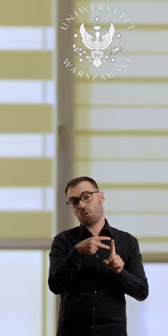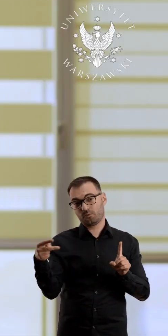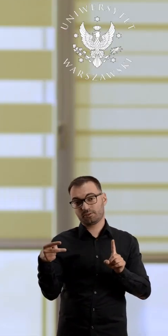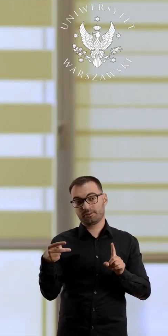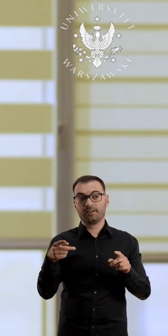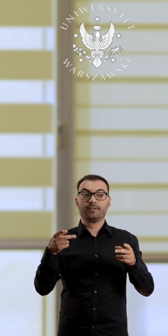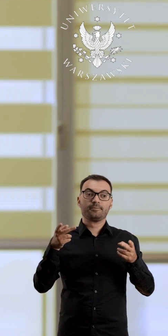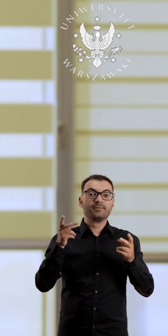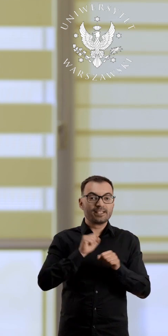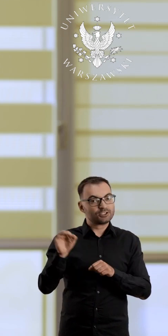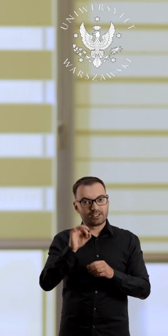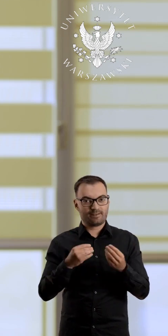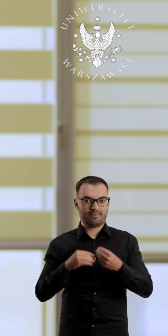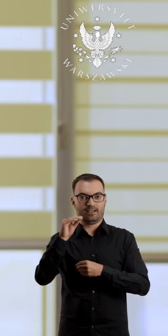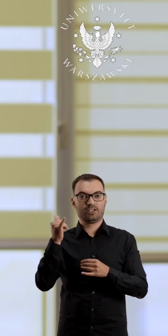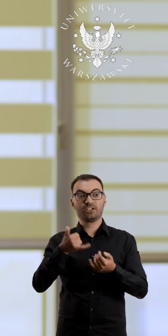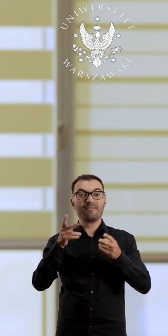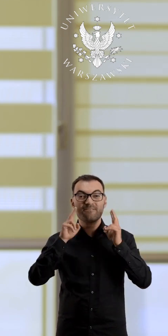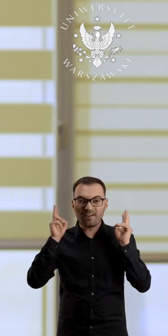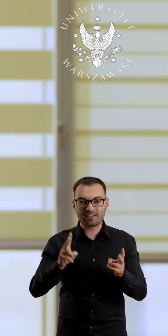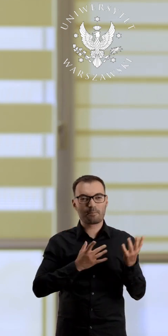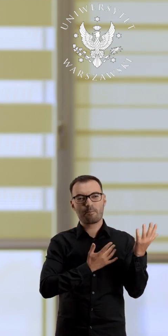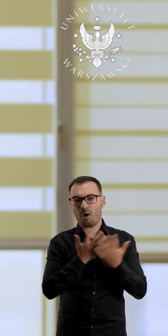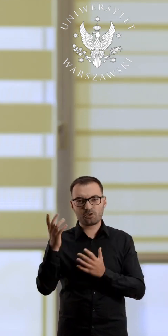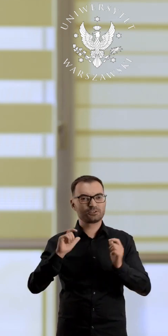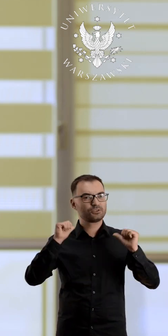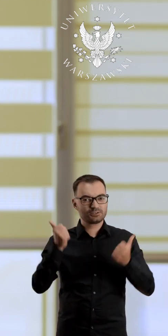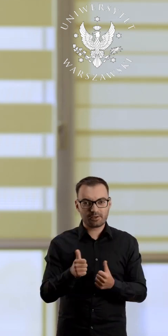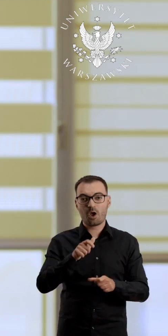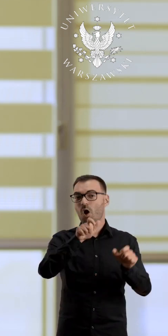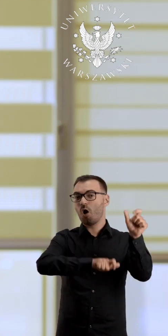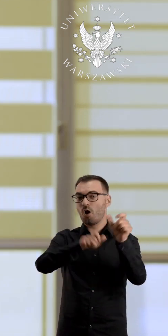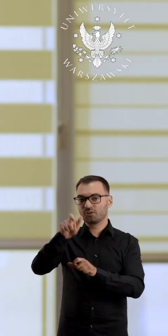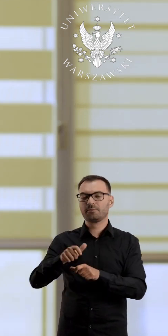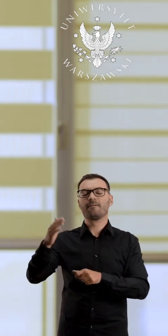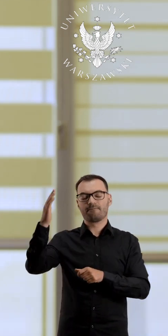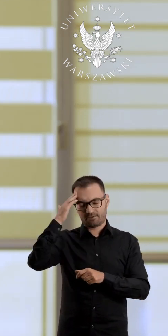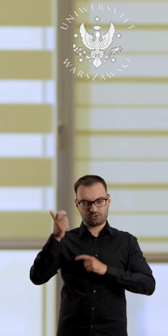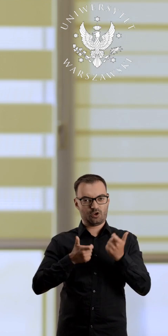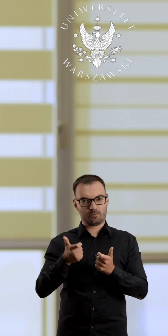że w trakcie realnego zagrożenia osoby będą wiedziały, co robić,